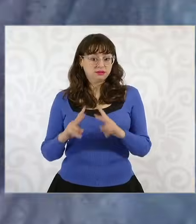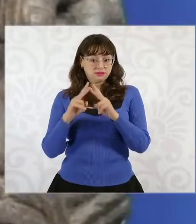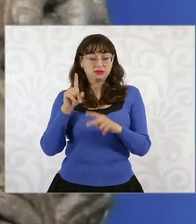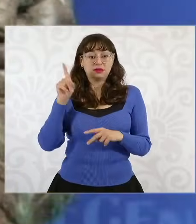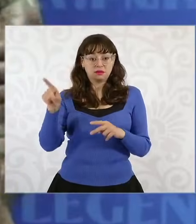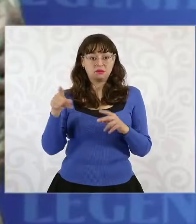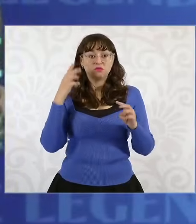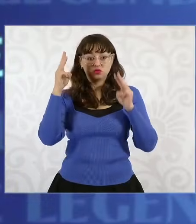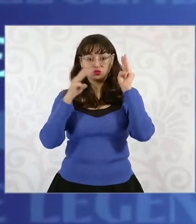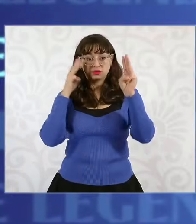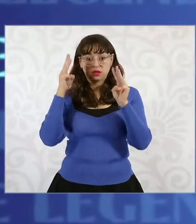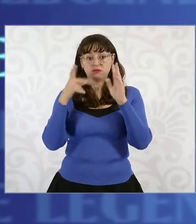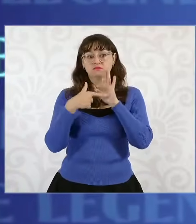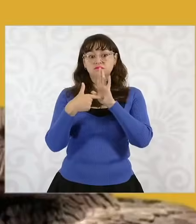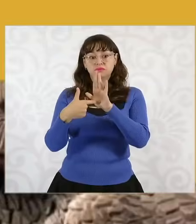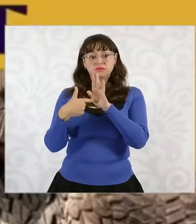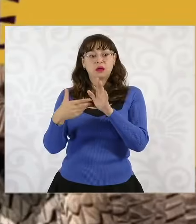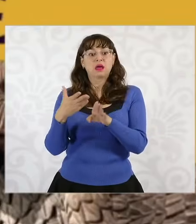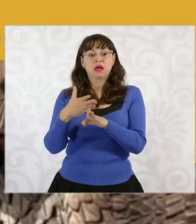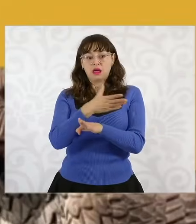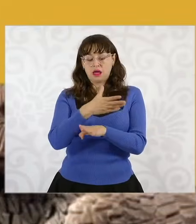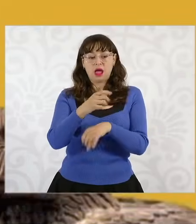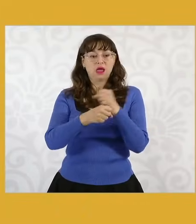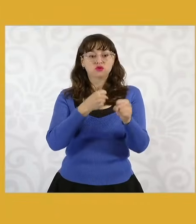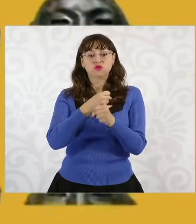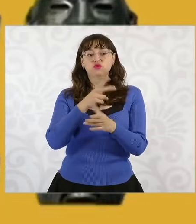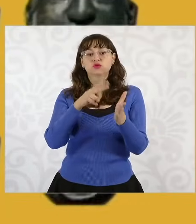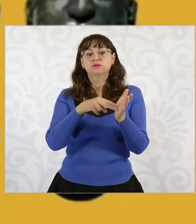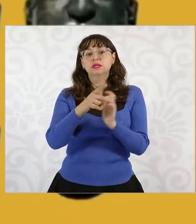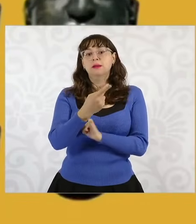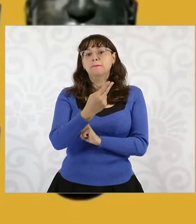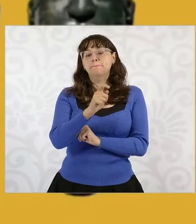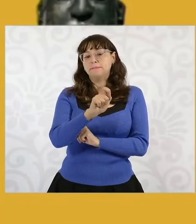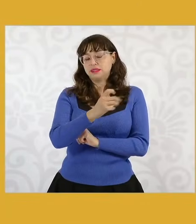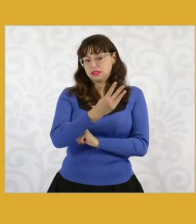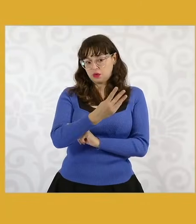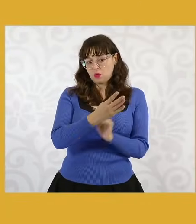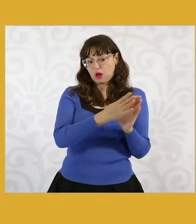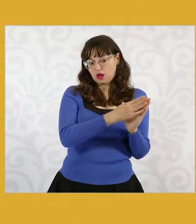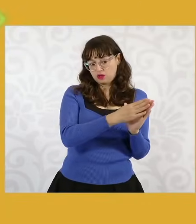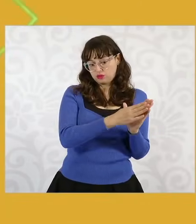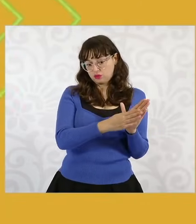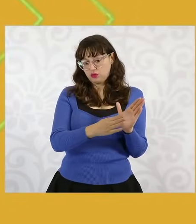se llevó a cabo durante el año 2024 y todavía le correspondió, por supuesto, a la administración